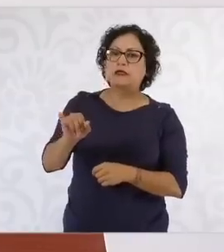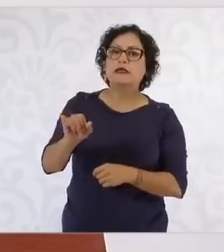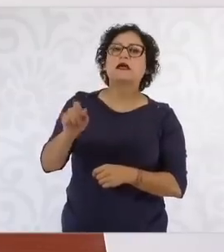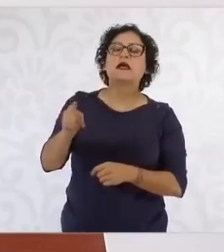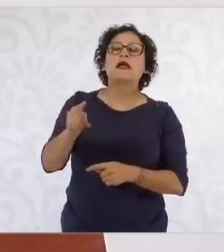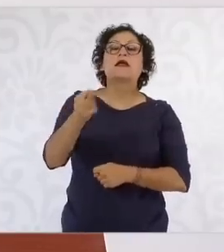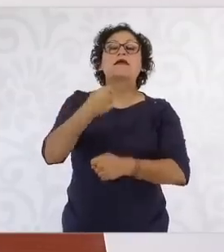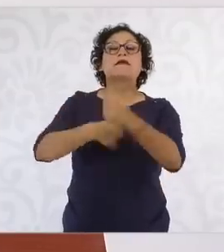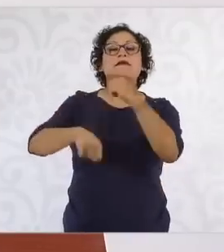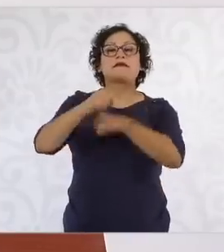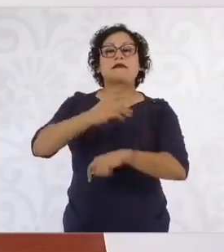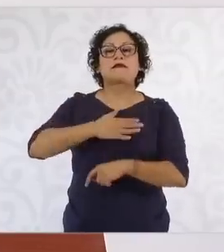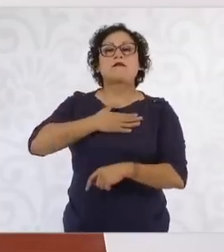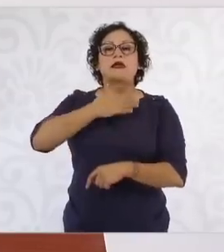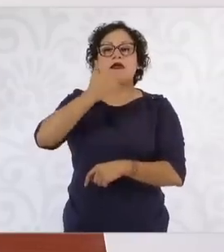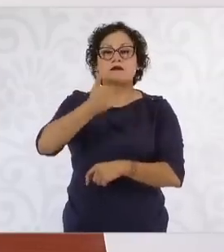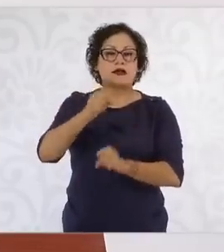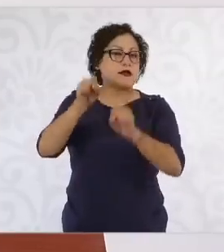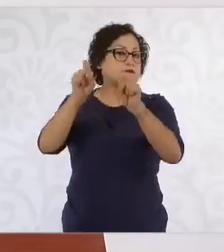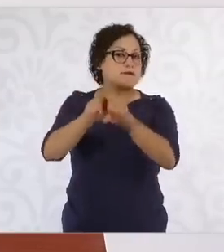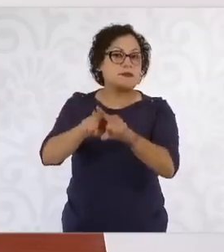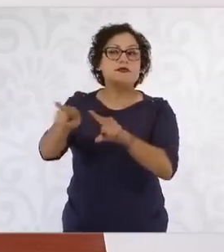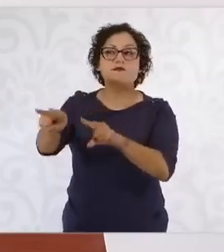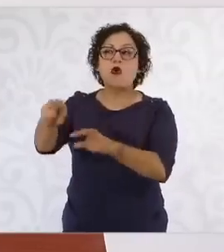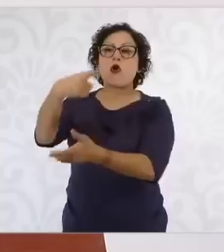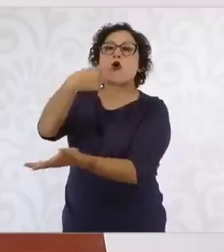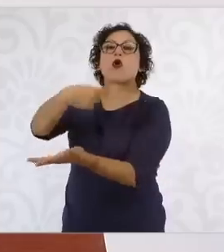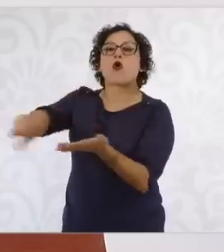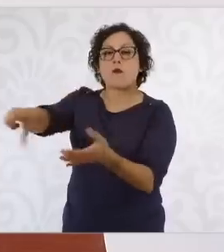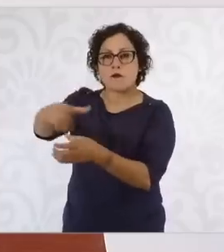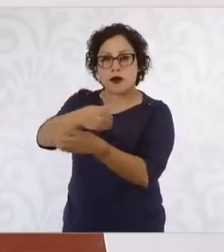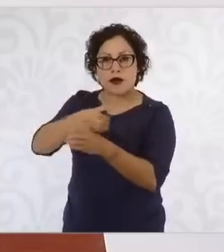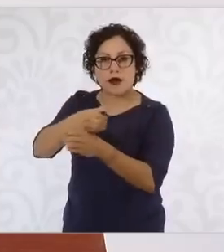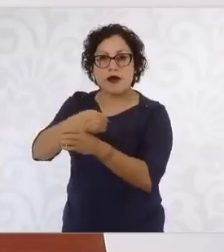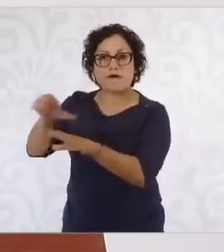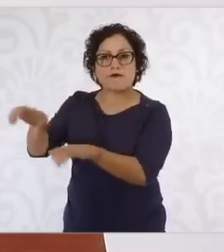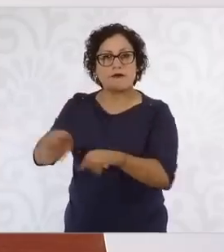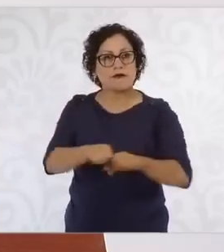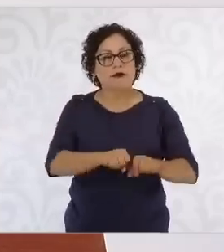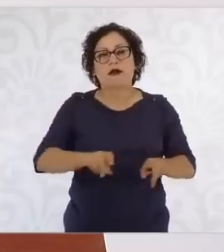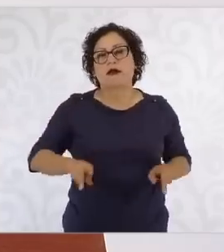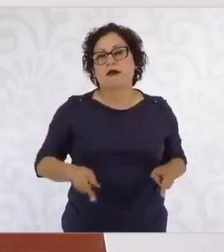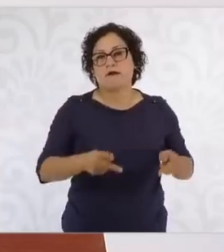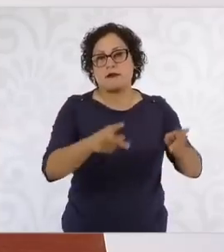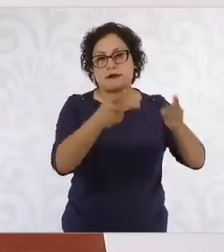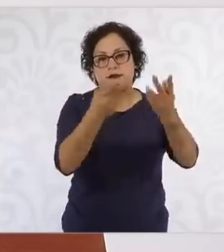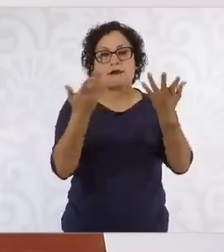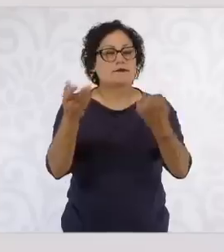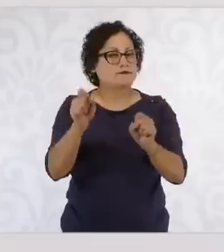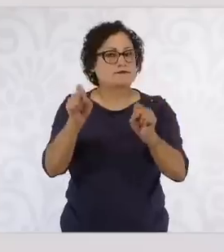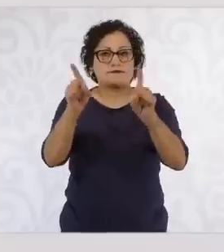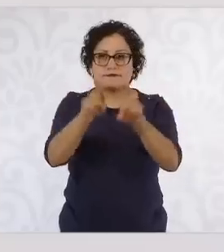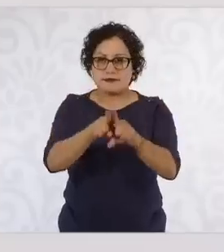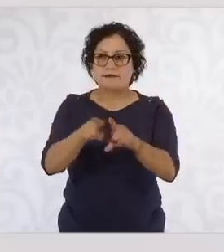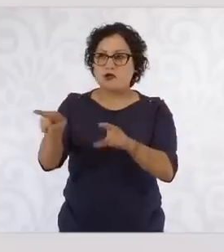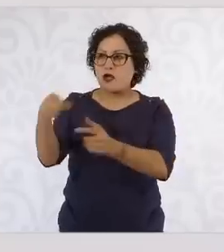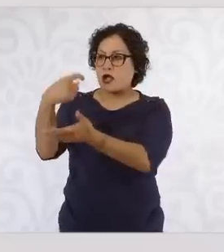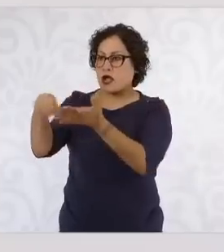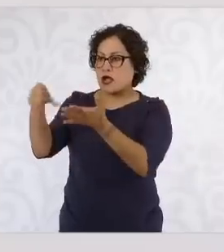a comprar café entonces al comprar café a buenos precios pues van a evitar este intermediar que a